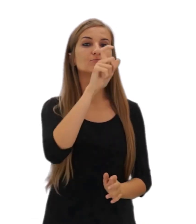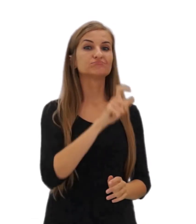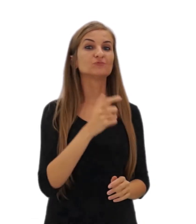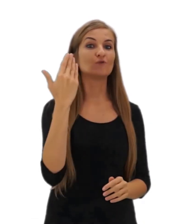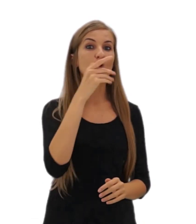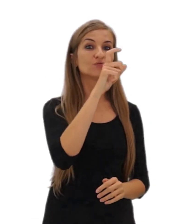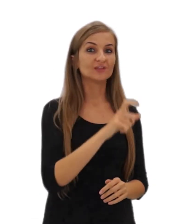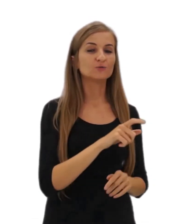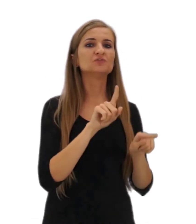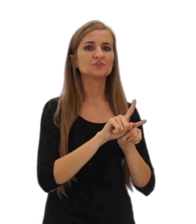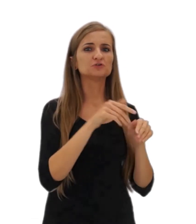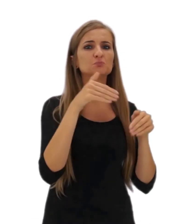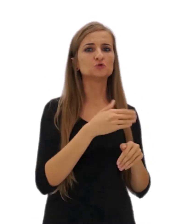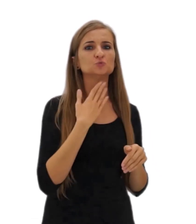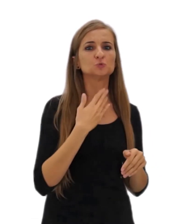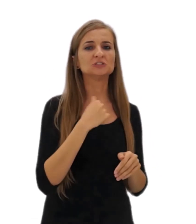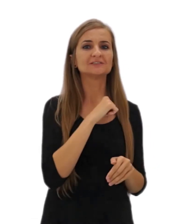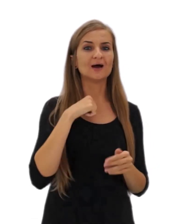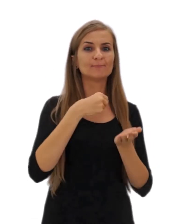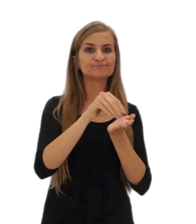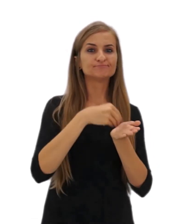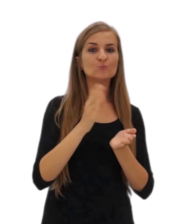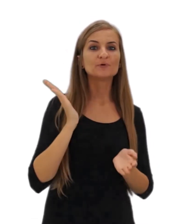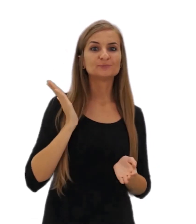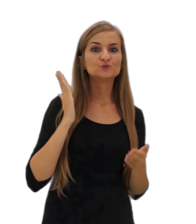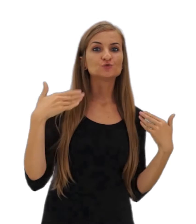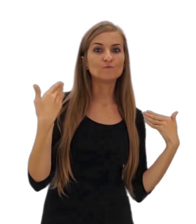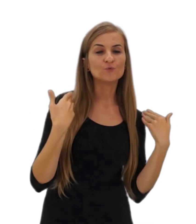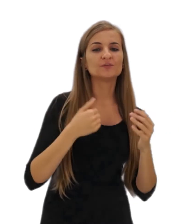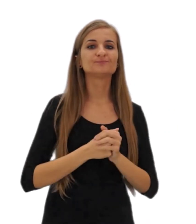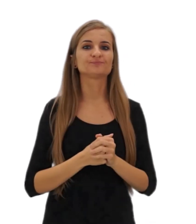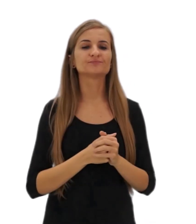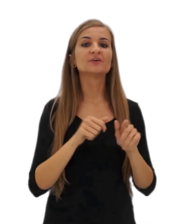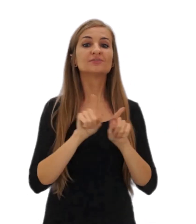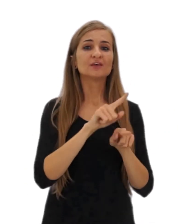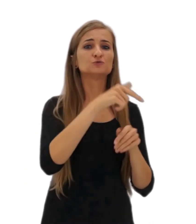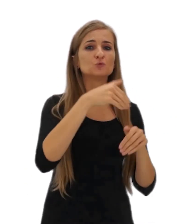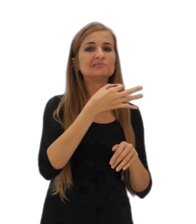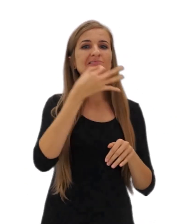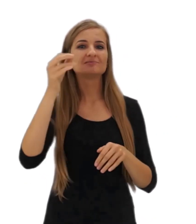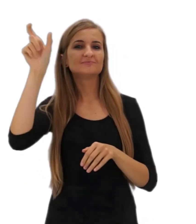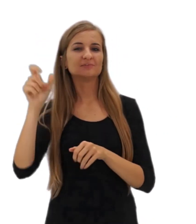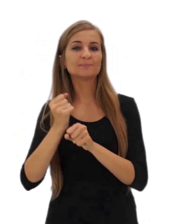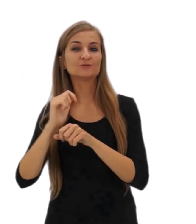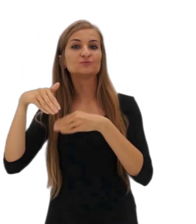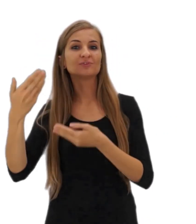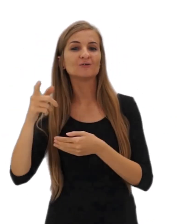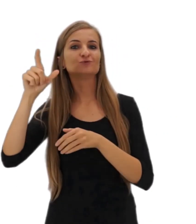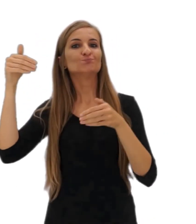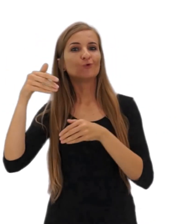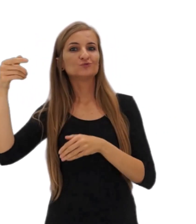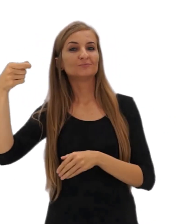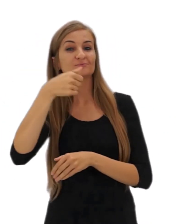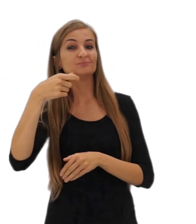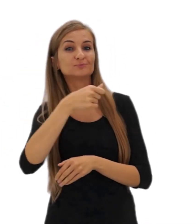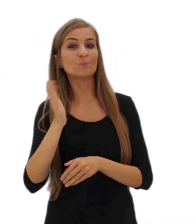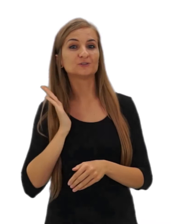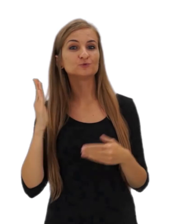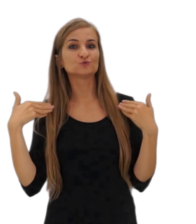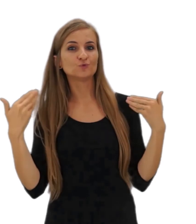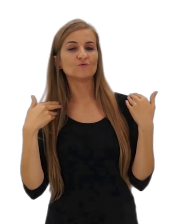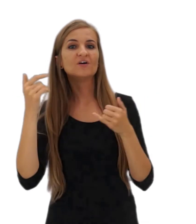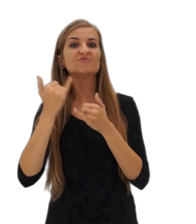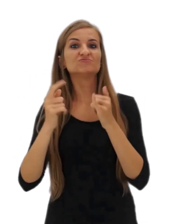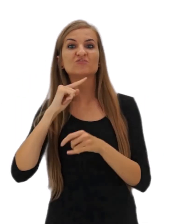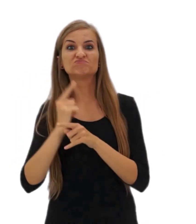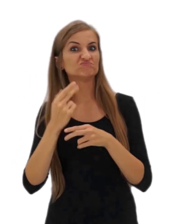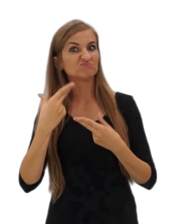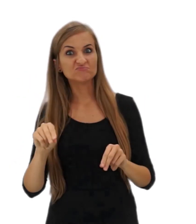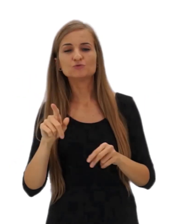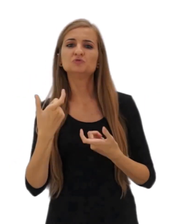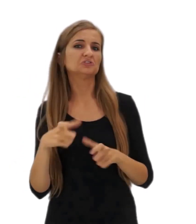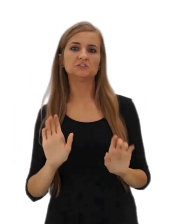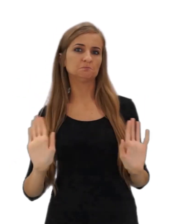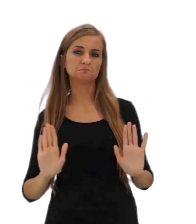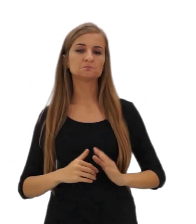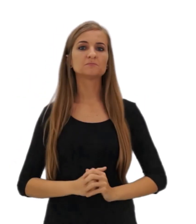Wolontariusz może mieć też dobrowolne ubezpieczenie zdrowotne, pracodawca decyduje czy będzie je opłacał.